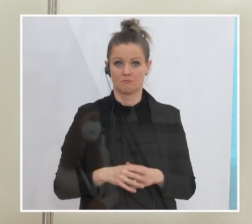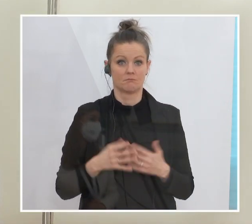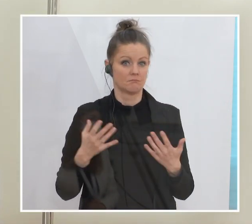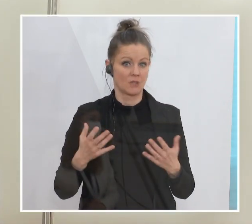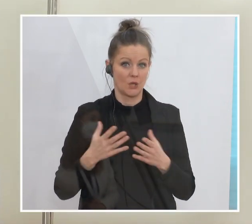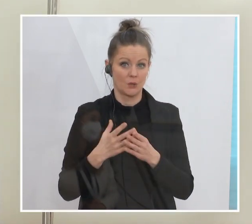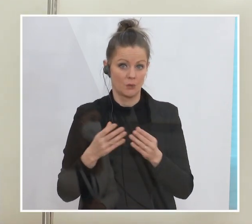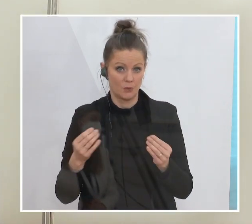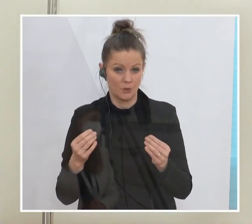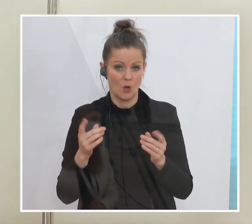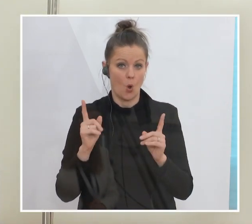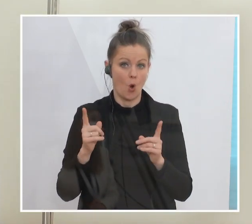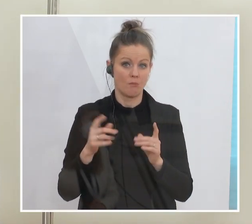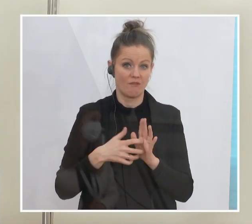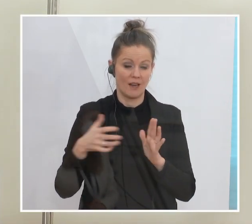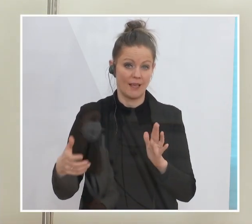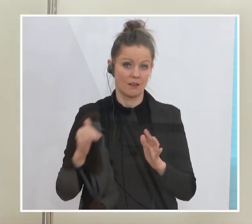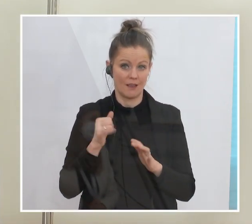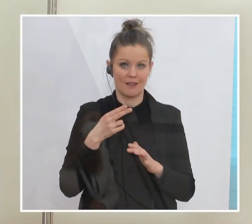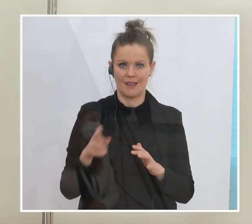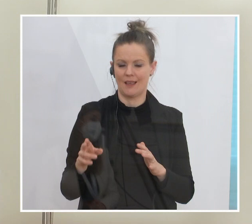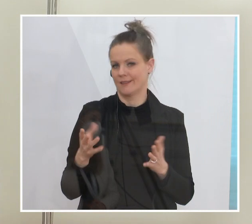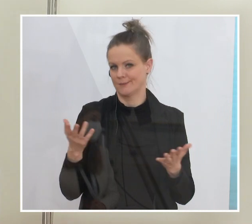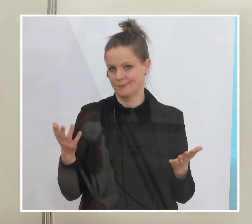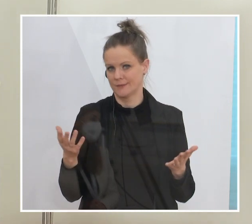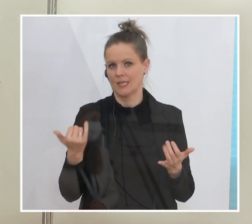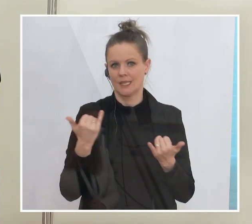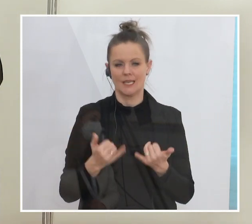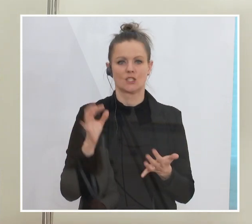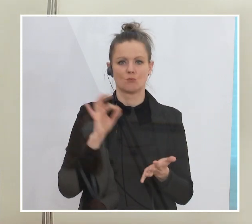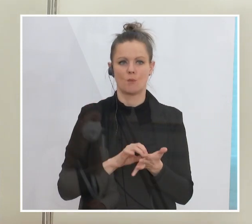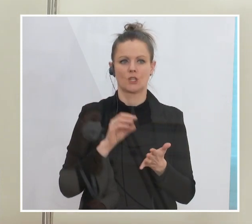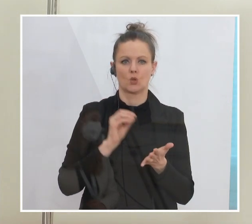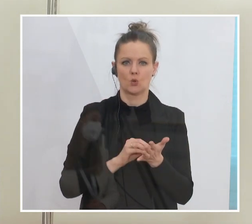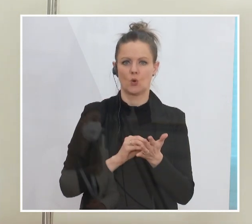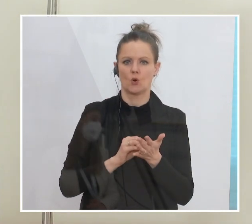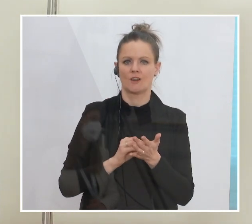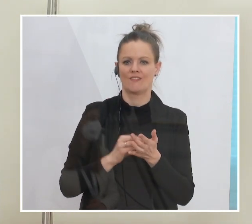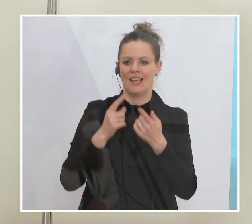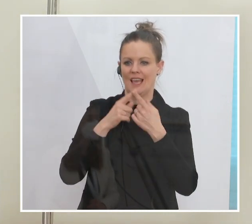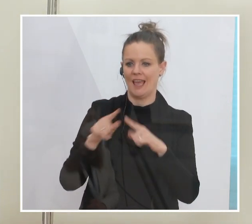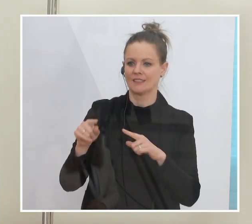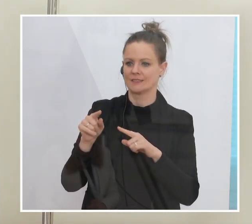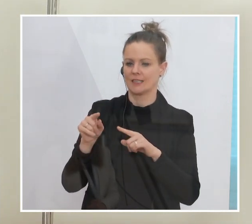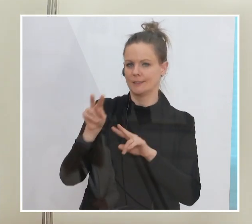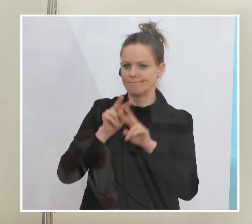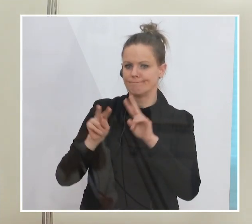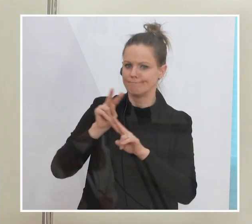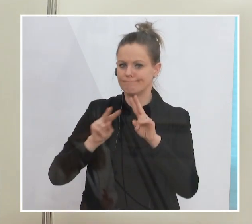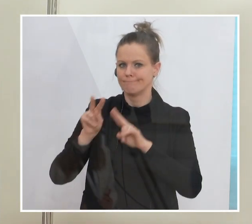verlängert wird, ist jetzt noch Gegenstand einer eigenen Betrachtung. Zum Ersten – Vorarlberg und